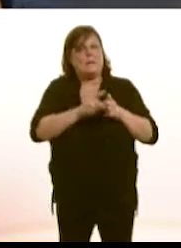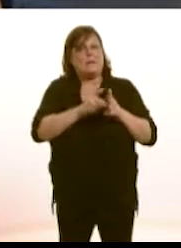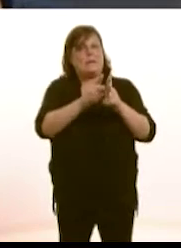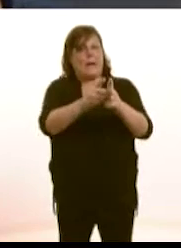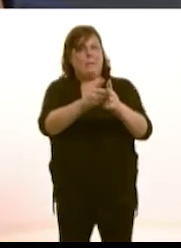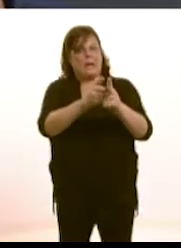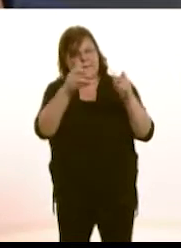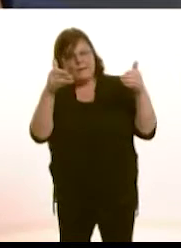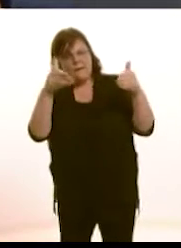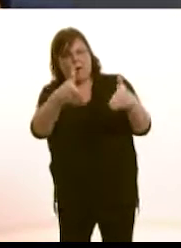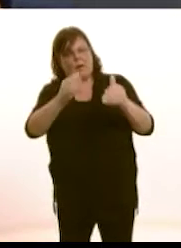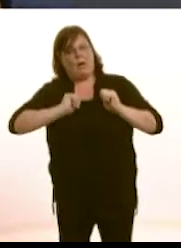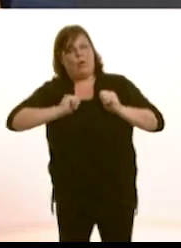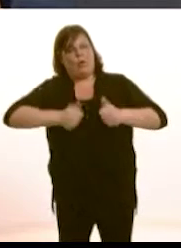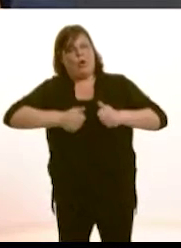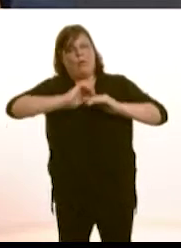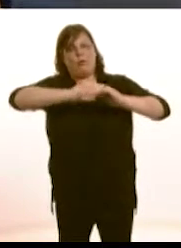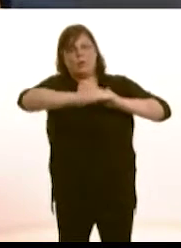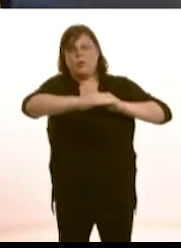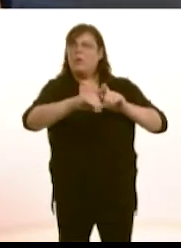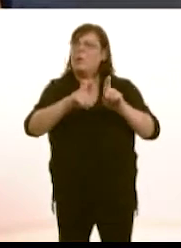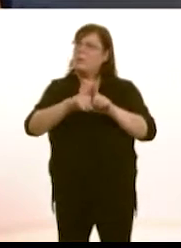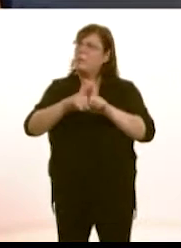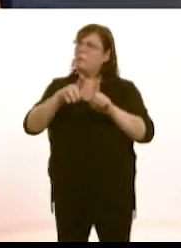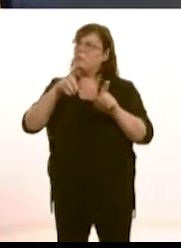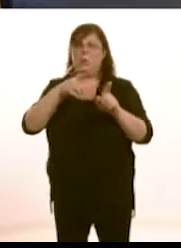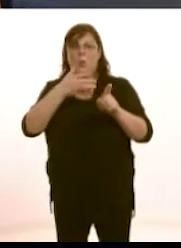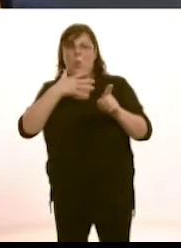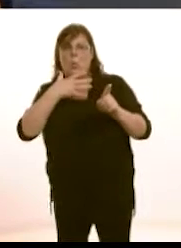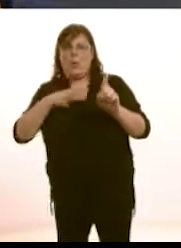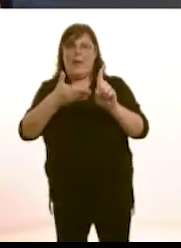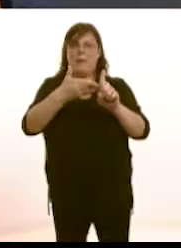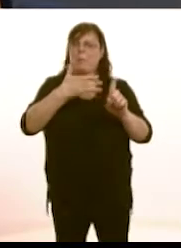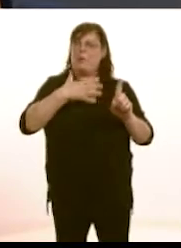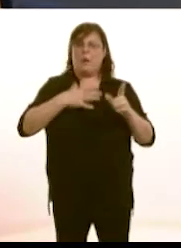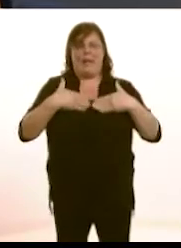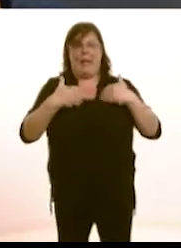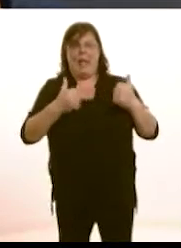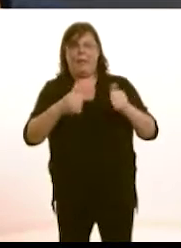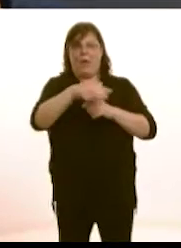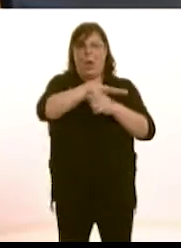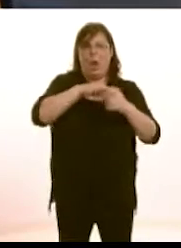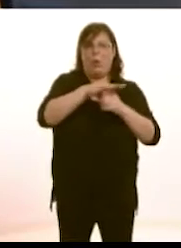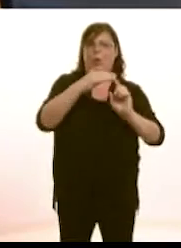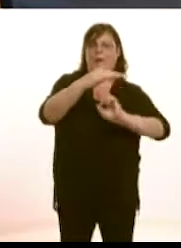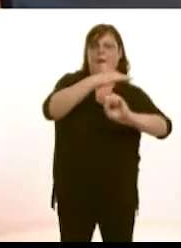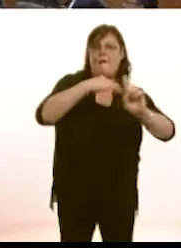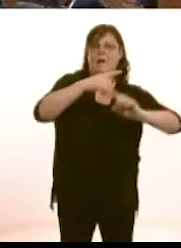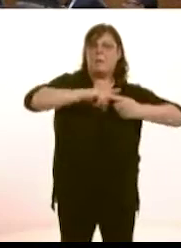yn lleol ac amgylcheddol gynaliadwy hefyd yn fudd cyhoeddus? Carwyn Jones: Mae hi. Nid ydym niín meddwl y gallwn ni, wrth gwrs, fwydo ein hunain.